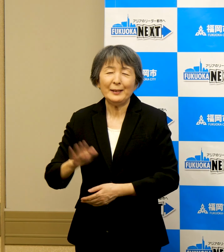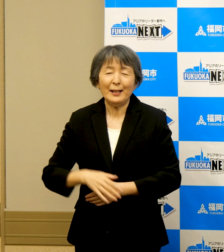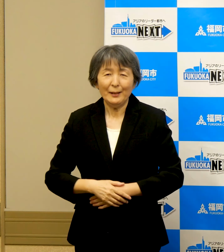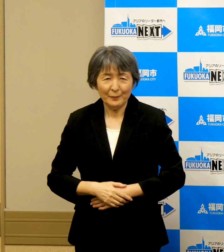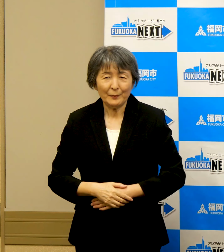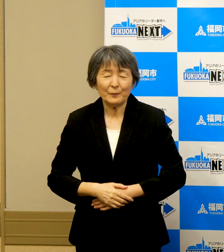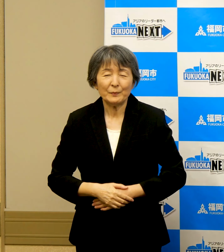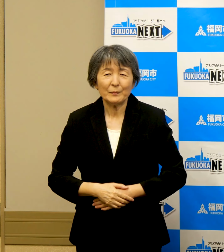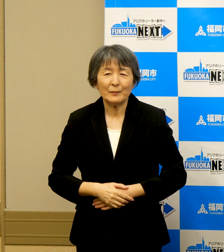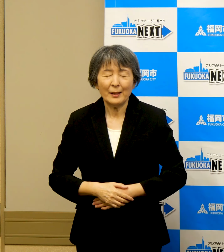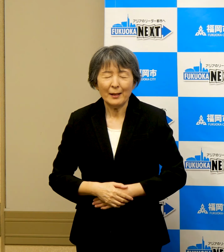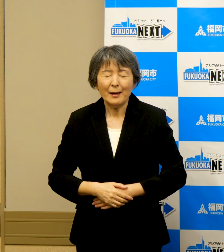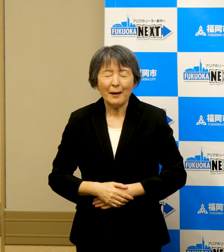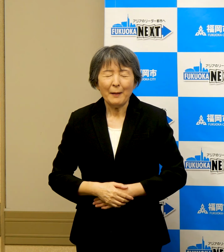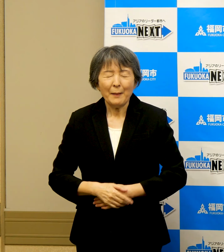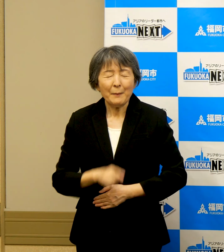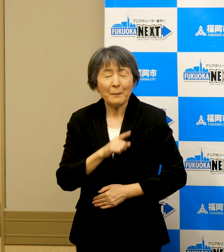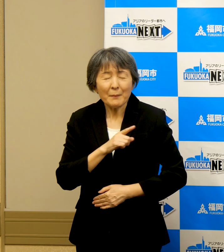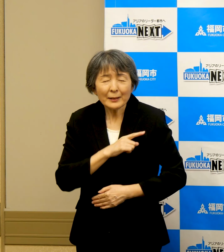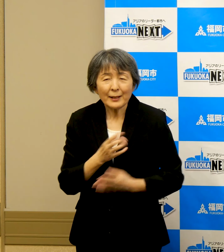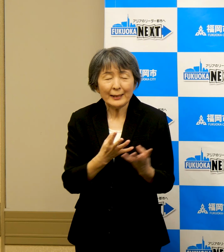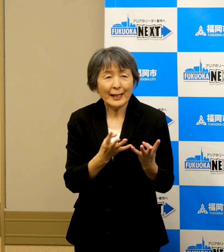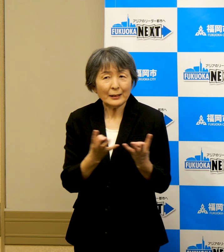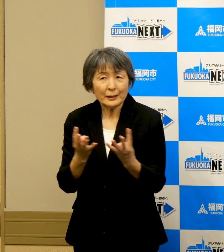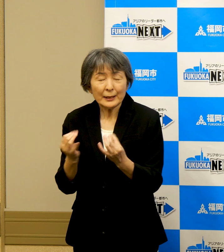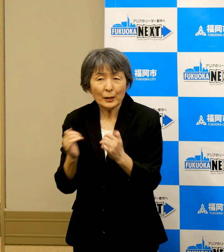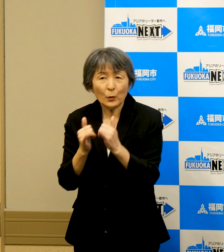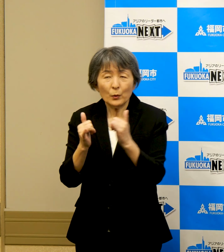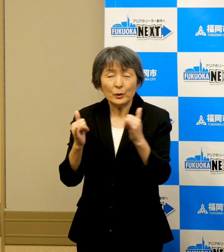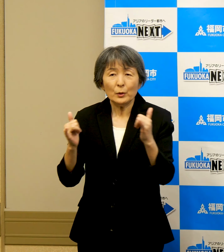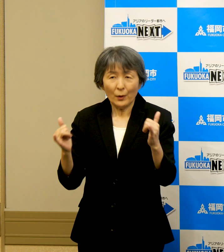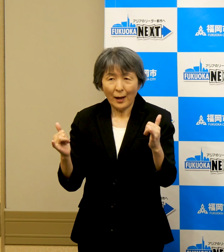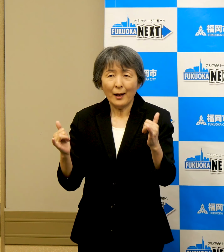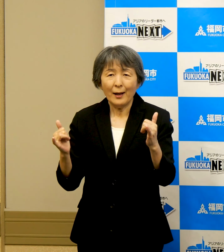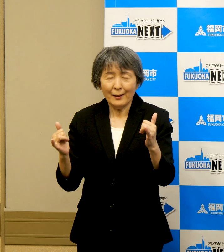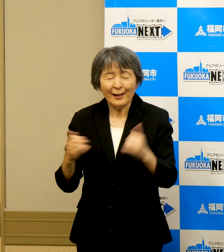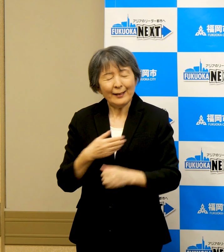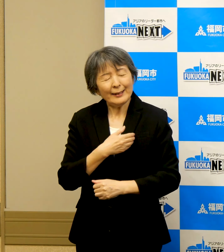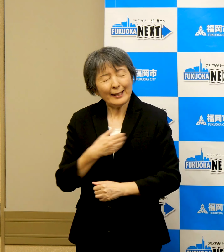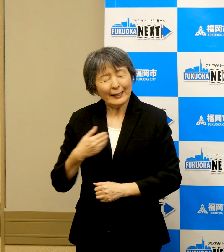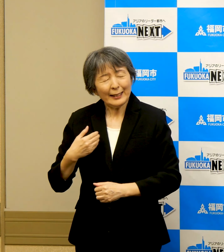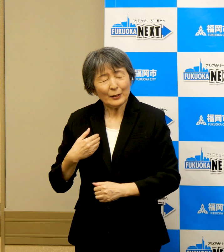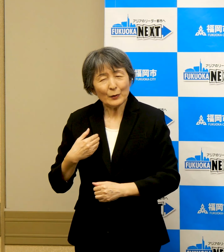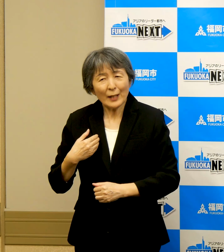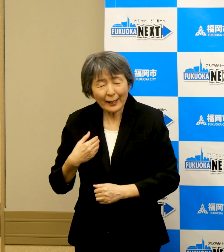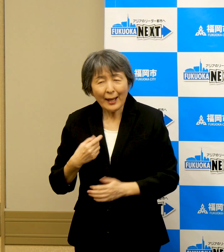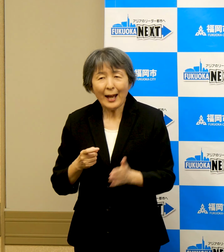まずはたくさんの人が できるだけ早く打ちたいという皆さんを